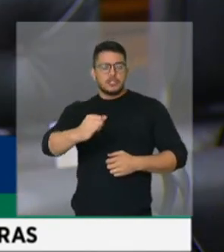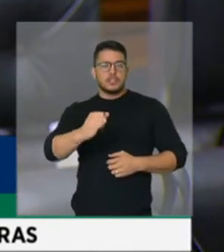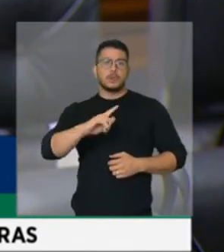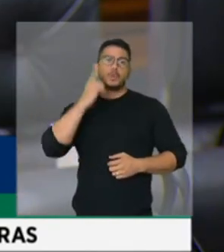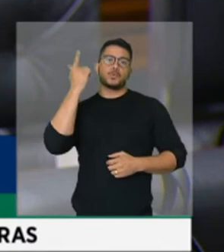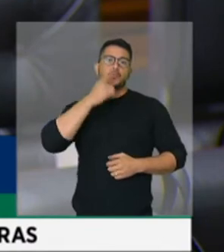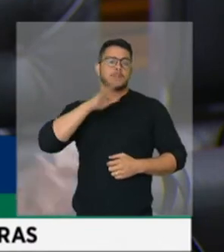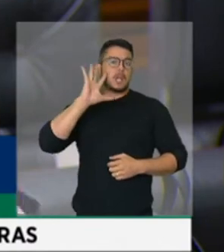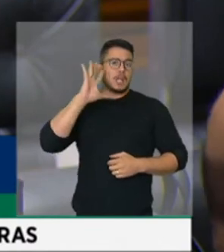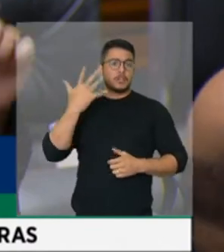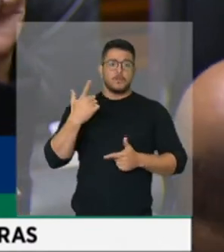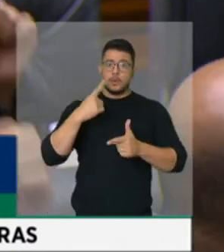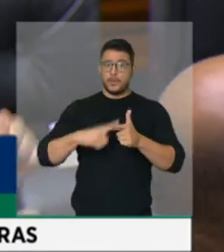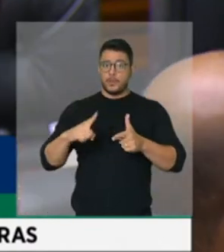MÃOS DE INTERESSES PRIVADOS E